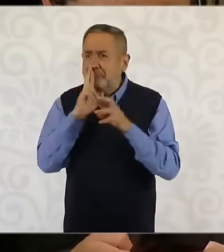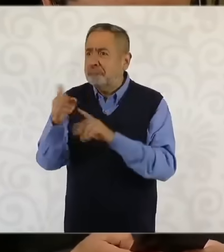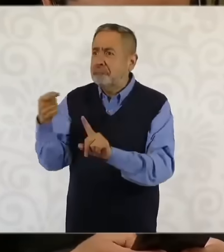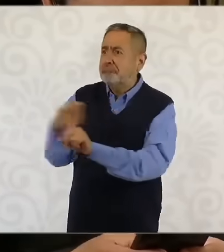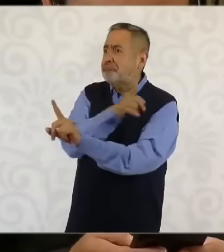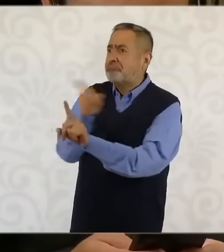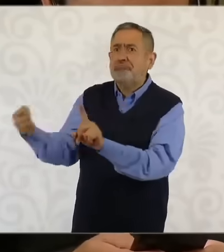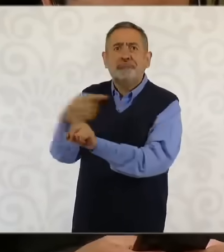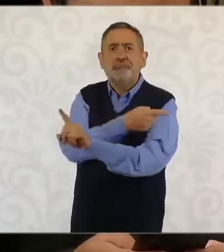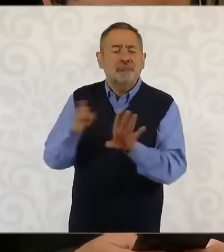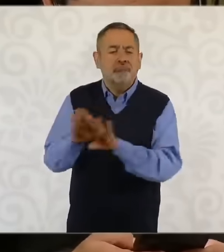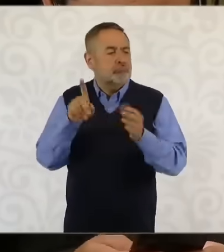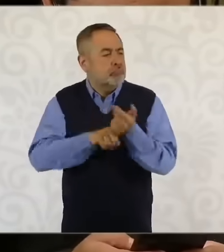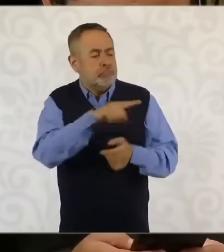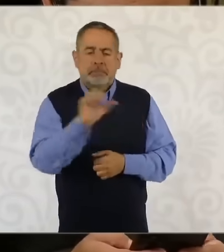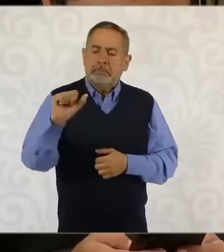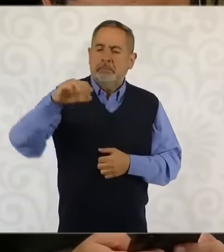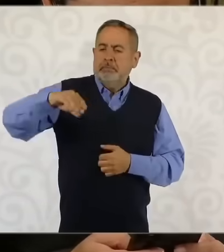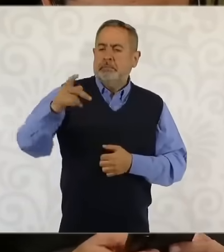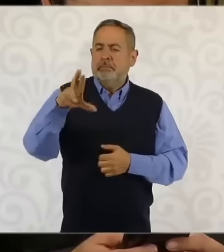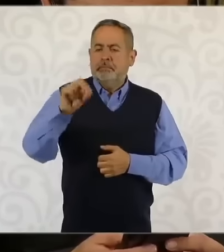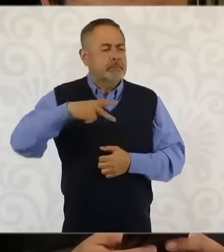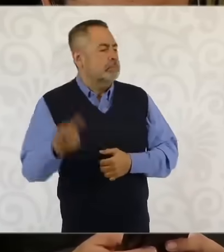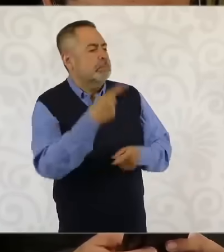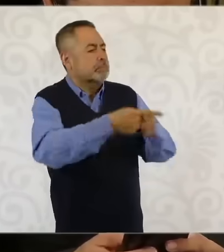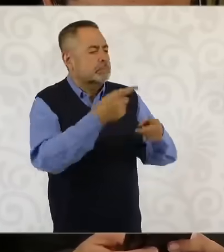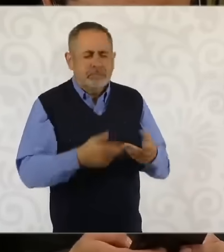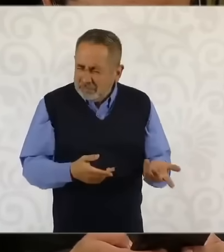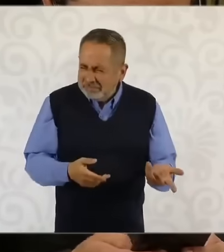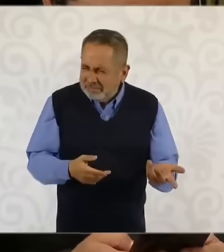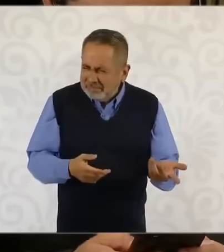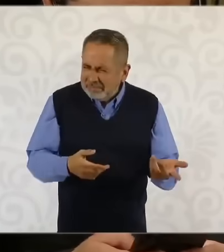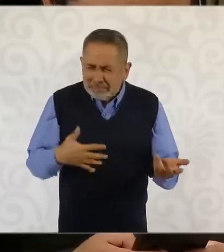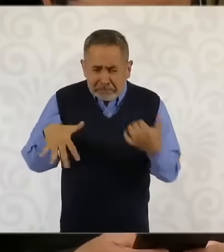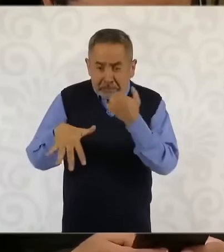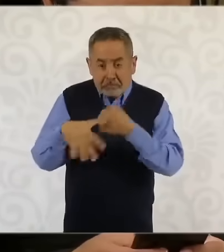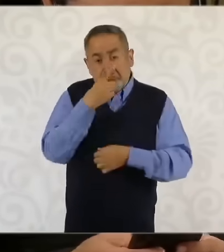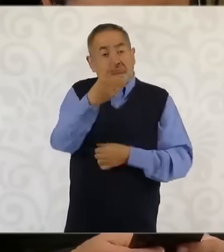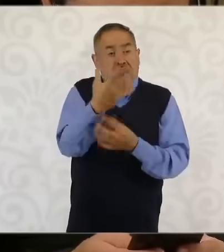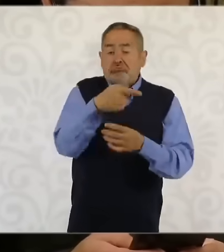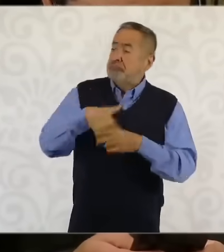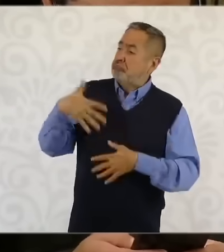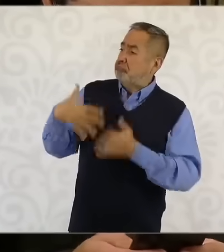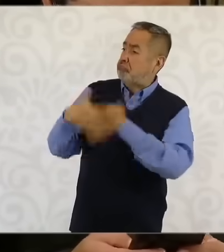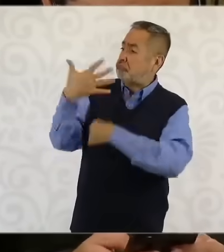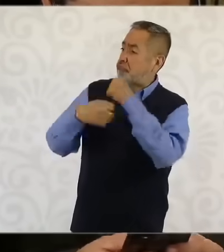qué casos es improcedente un amparo con 15 años de experiencia ella según dice en el derecho pues sí